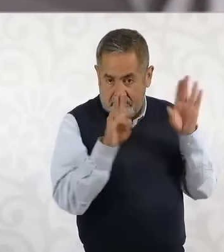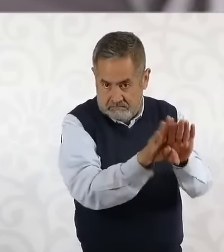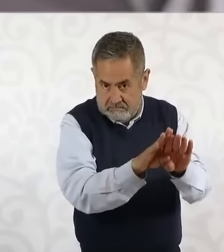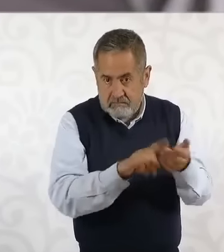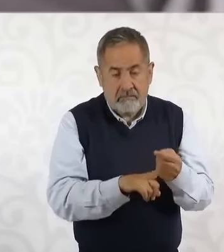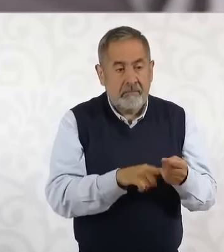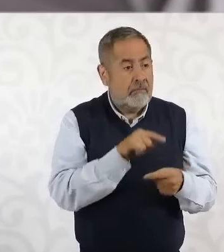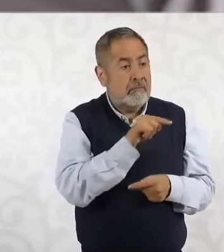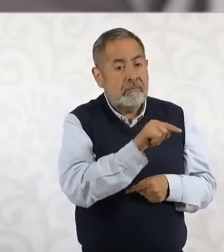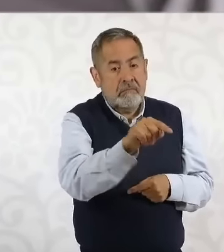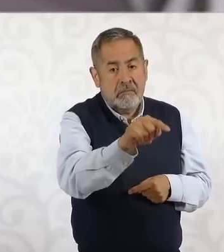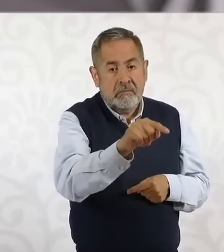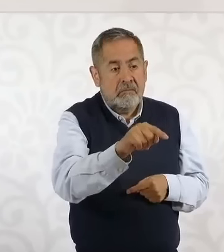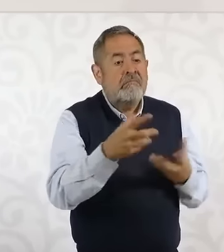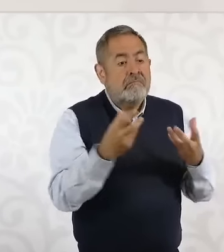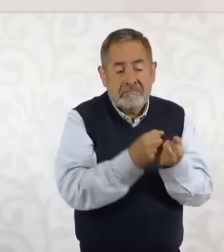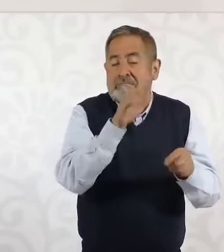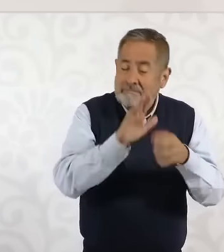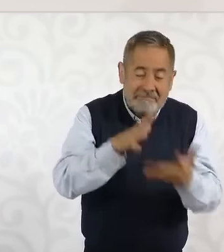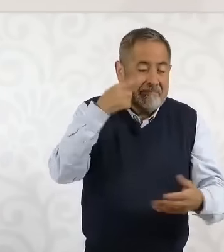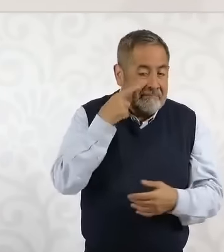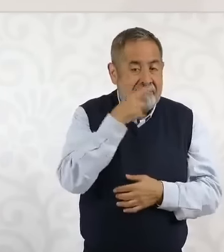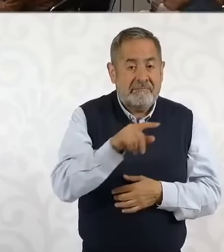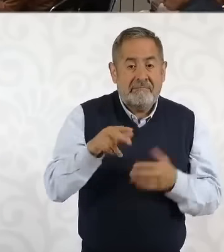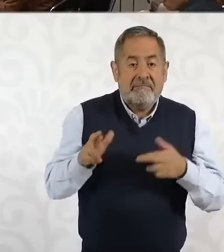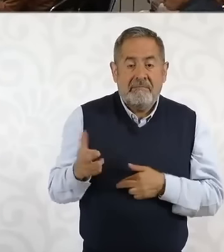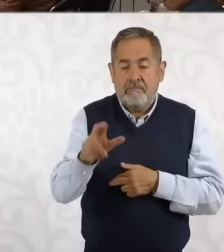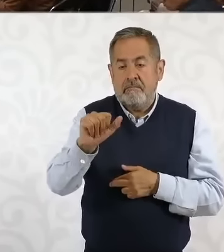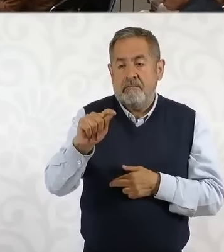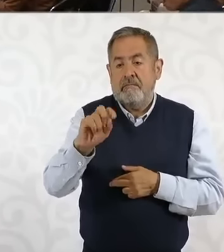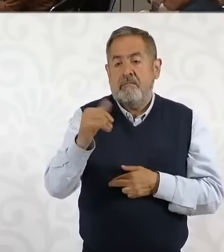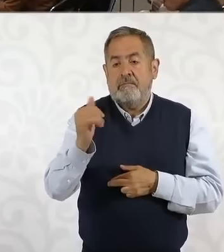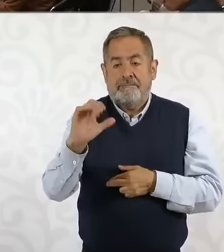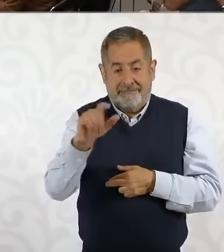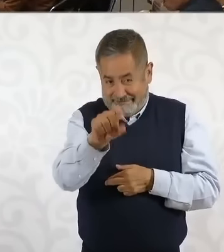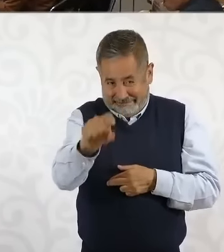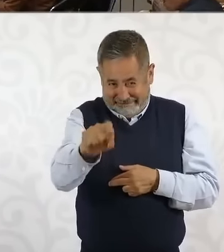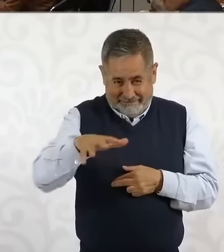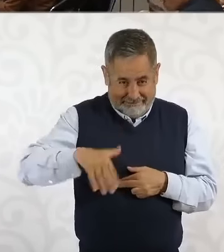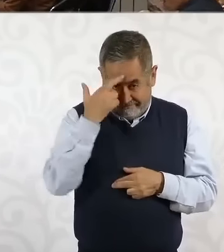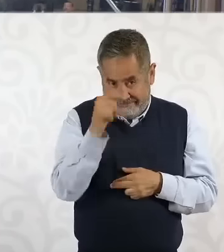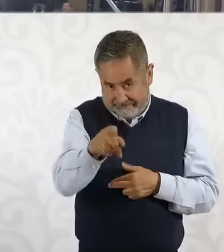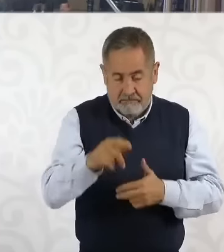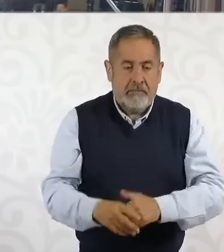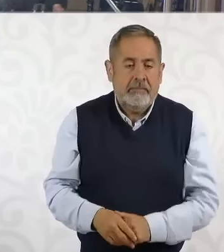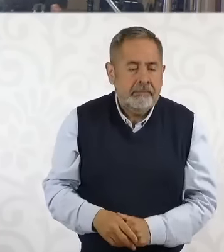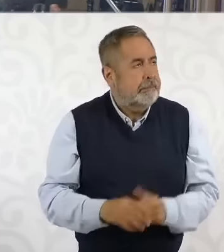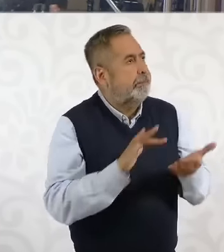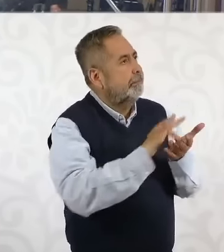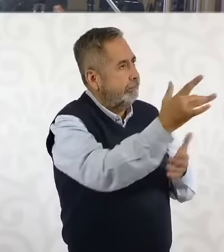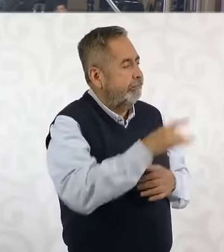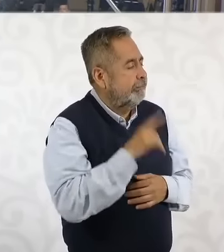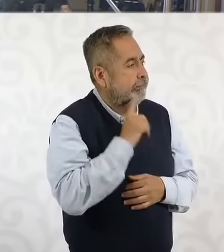ellas han sido de la Toyac precisamente. Muchas gracias también, presidenta. calificado como el